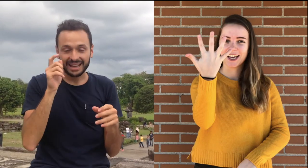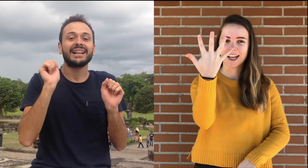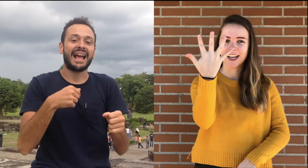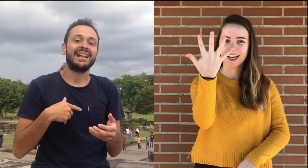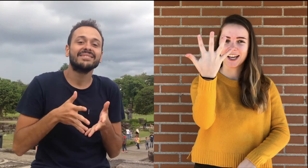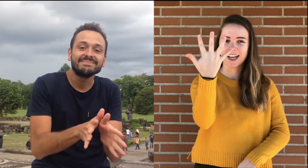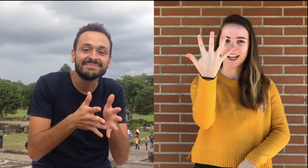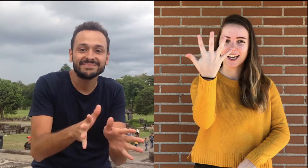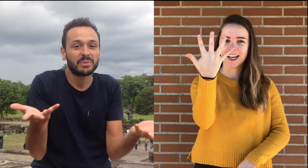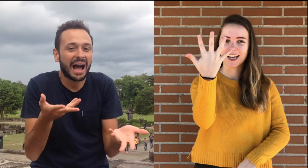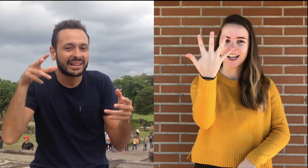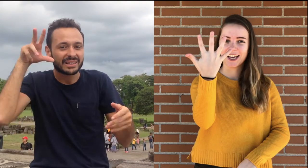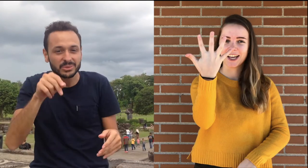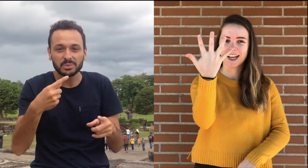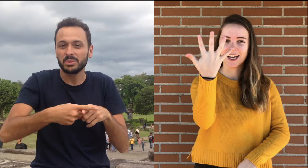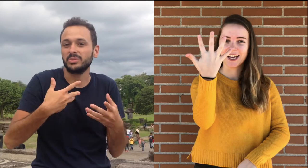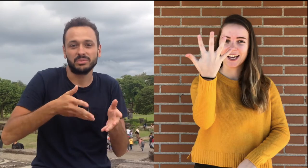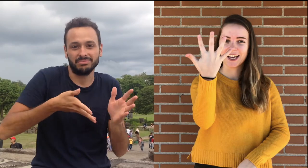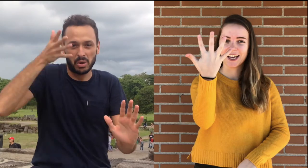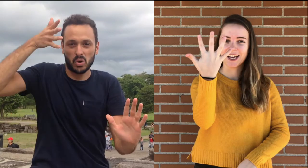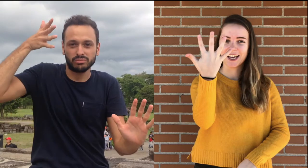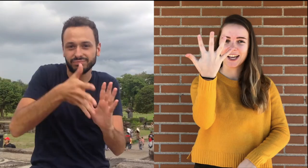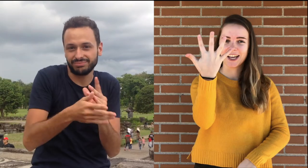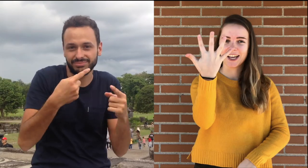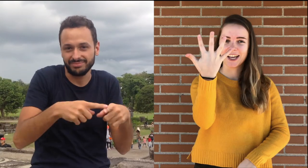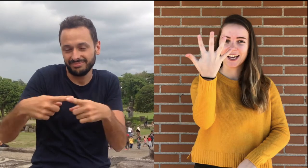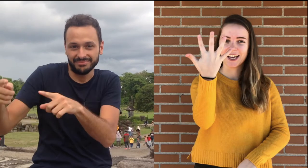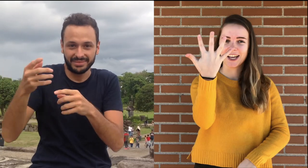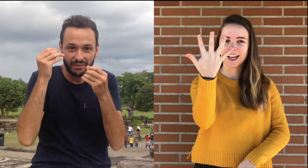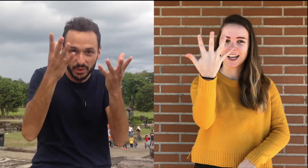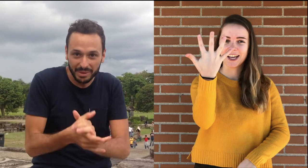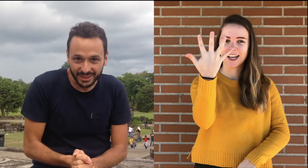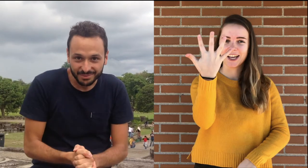y así os explicaremos qué es la EDSU, sus metas y más información relevante.